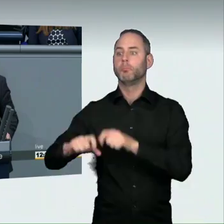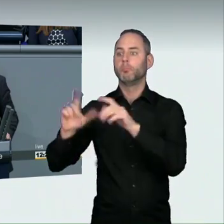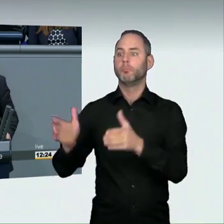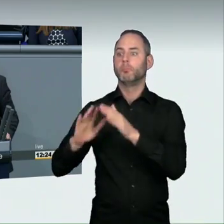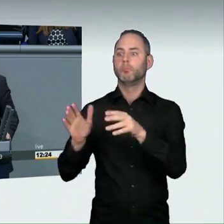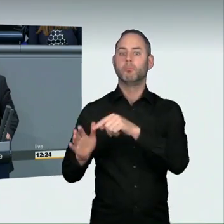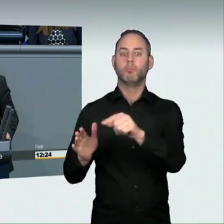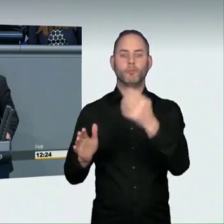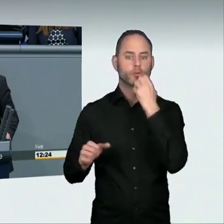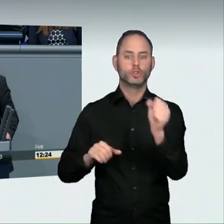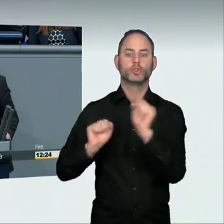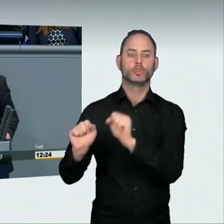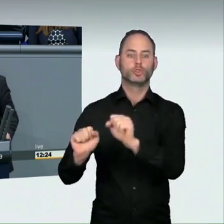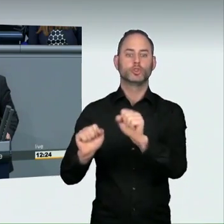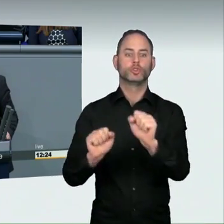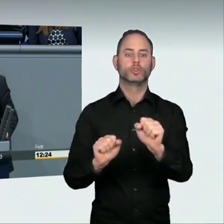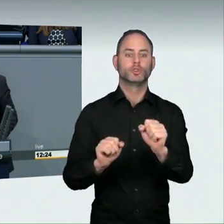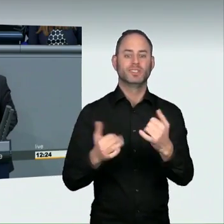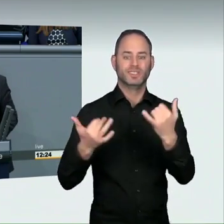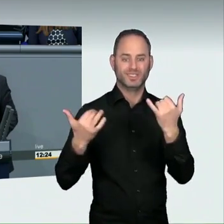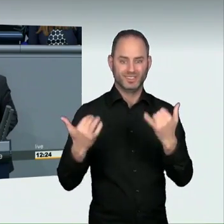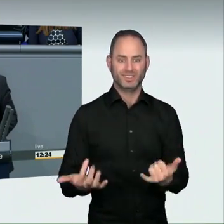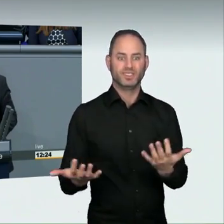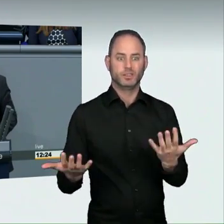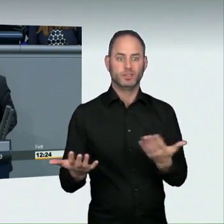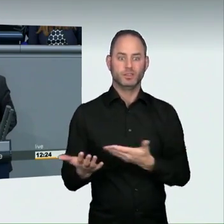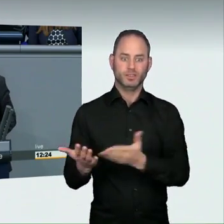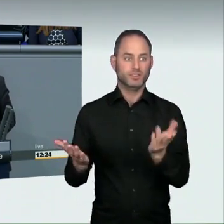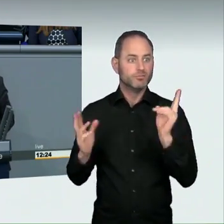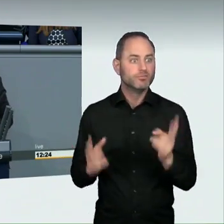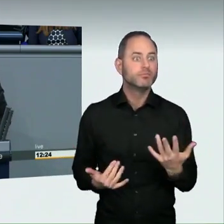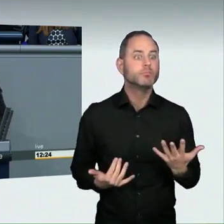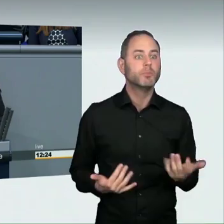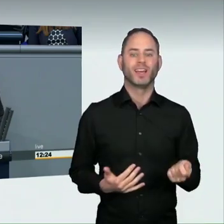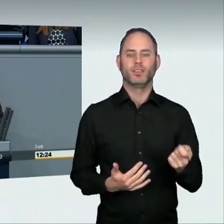um Eigentum zu erwerben. Ich sage Ihnen: Eine funktionierende Mietpreisbremse ist auch Schutz der Eigentümer von morgen. Deswegen sollten Sie sich